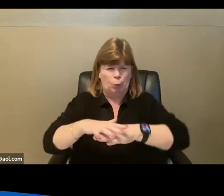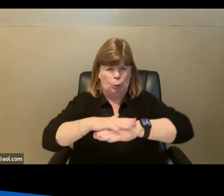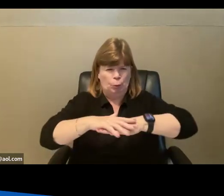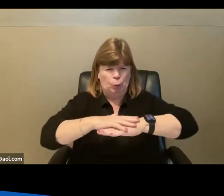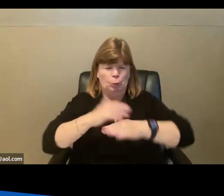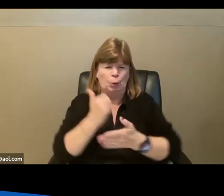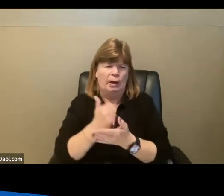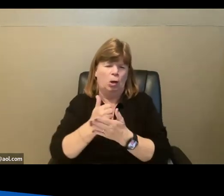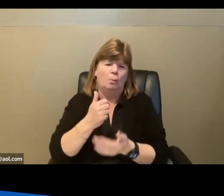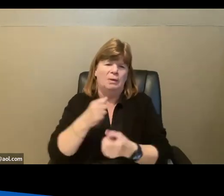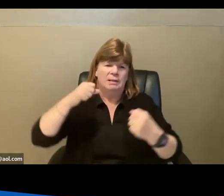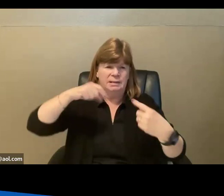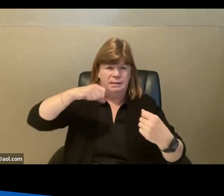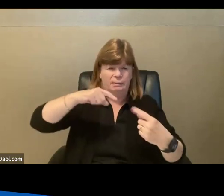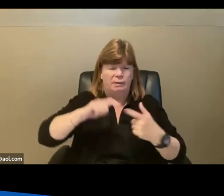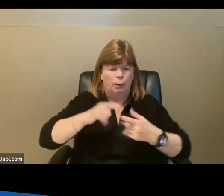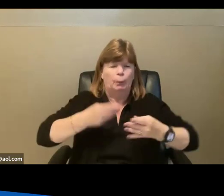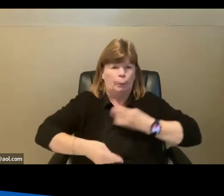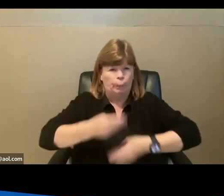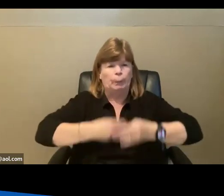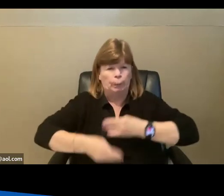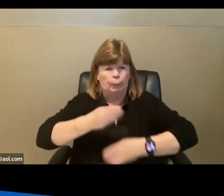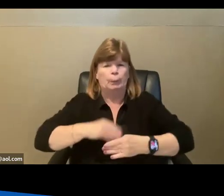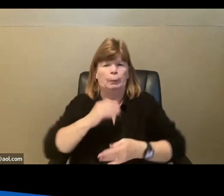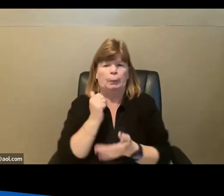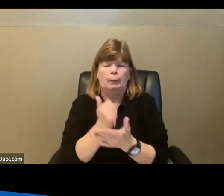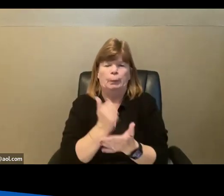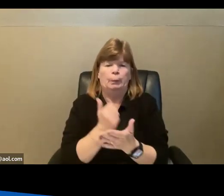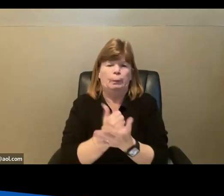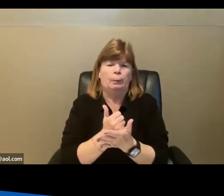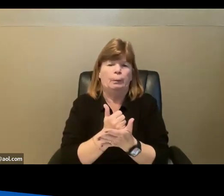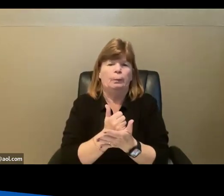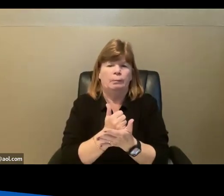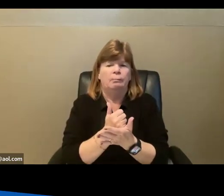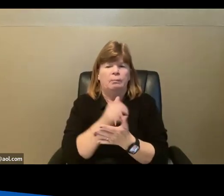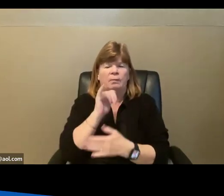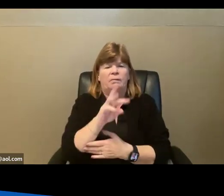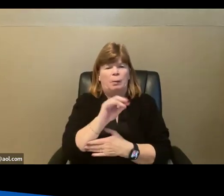esa circulación y para ayudar a que esa herida sane más rápido.